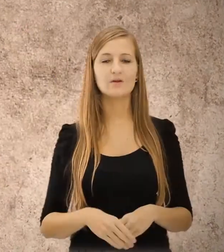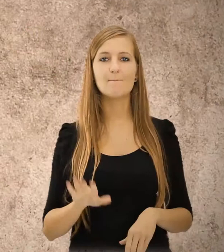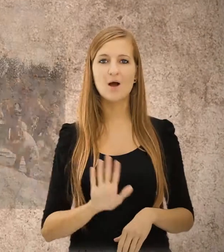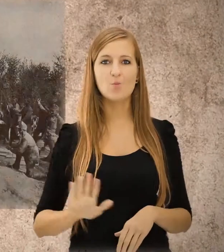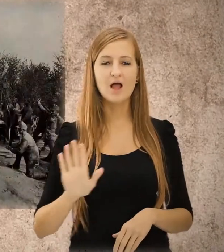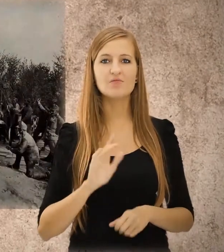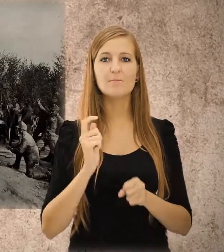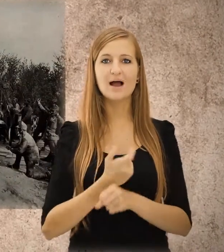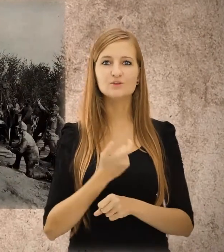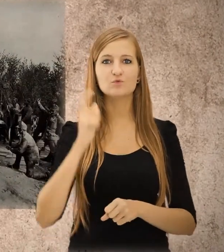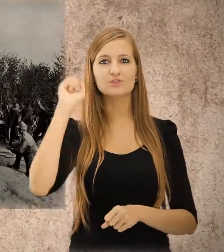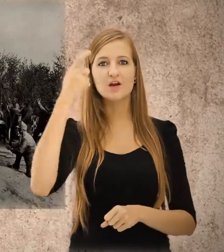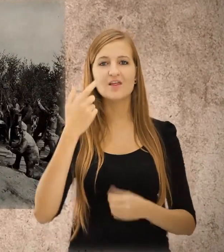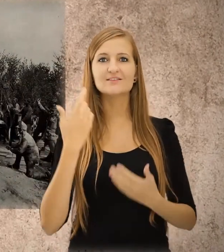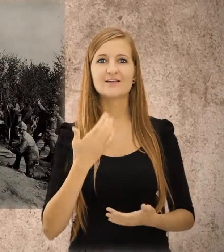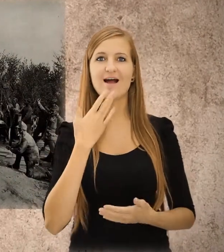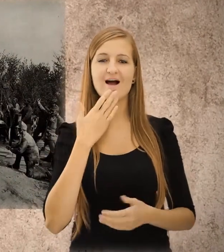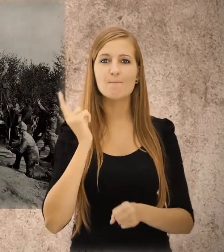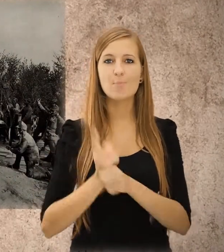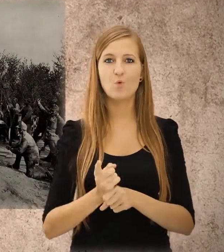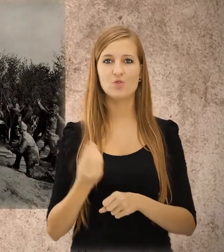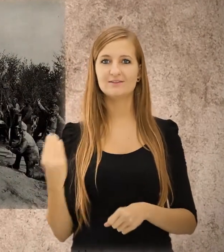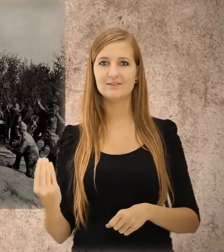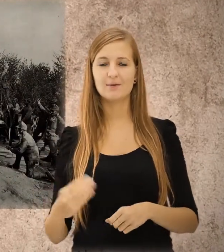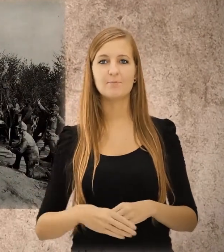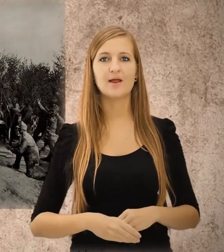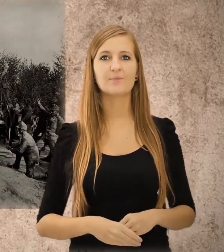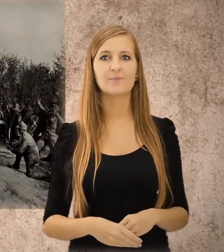Na Bałkanach Państwa Centralne chciały pokonać Serbię.